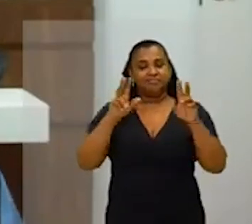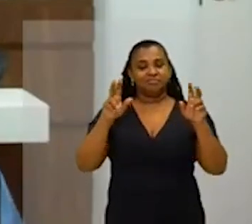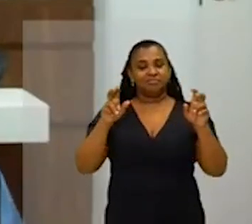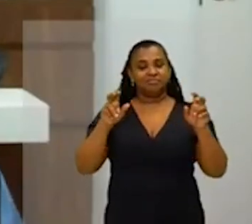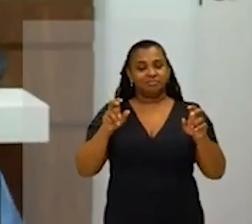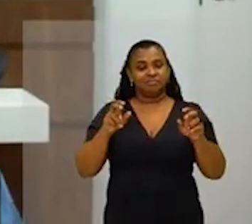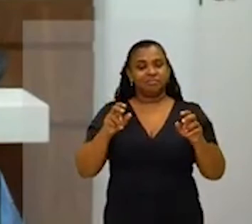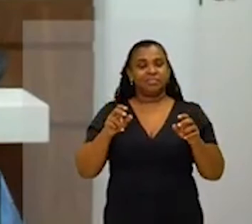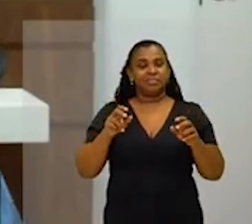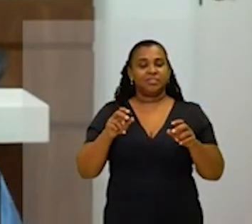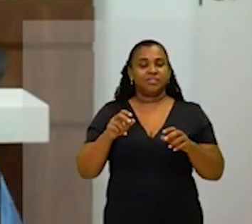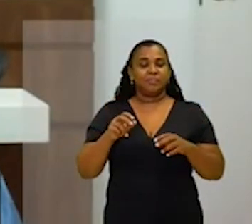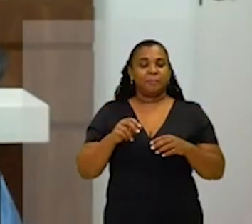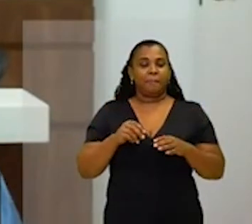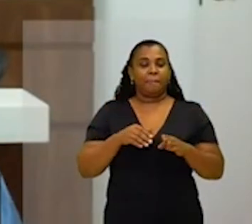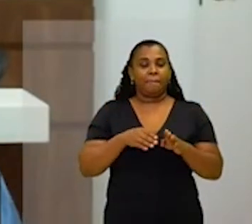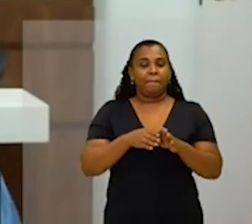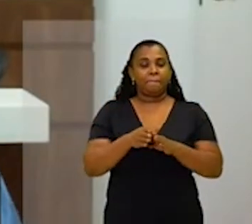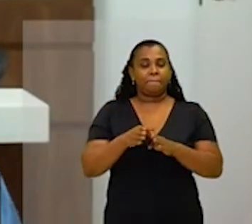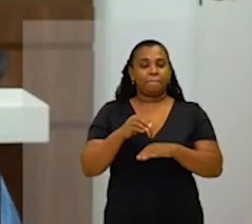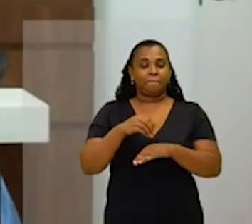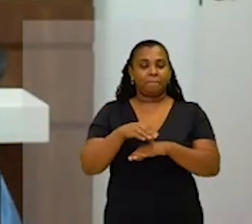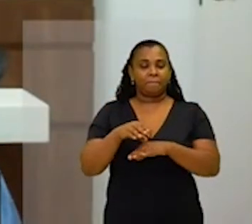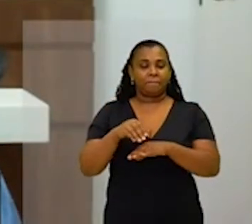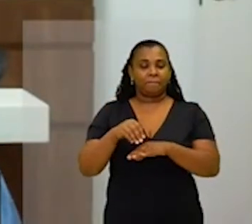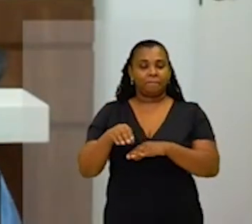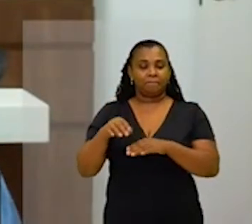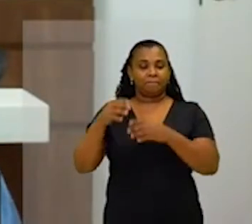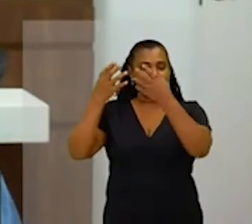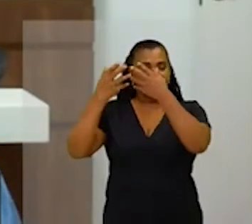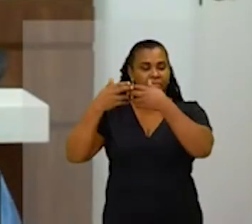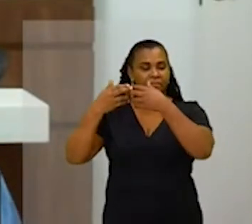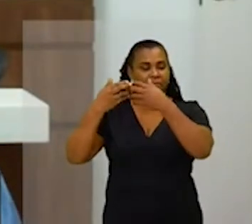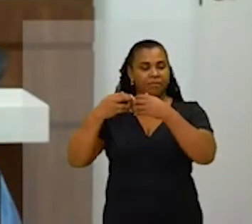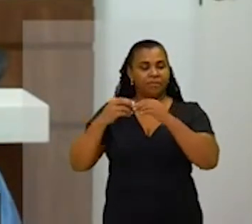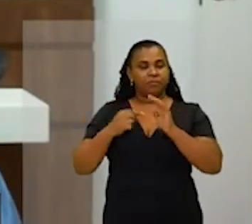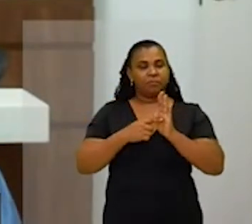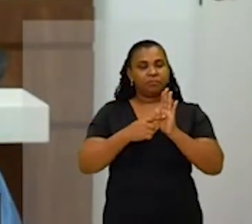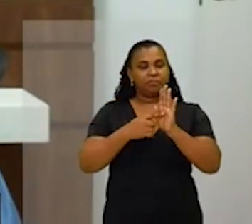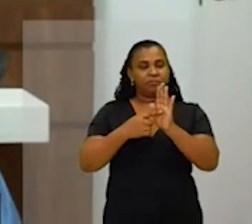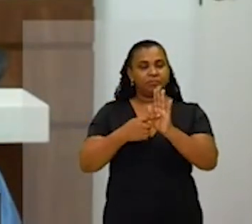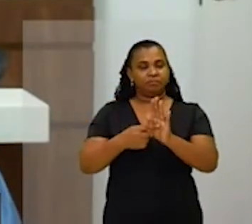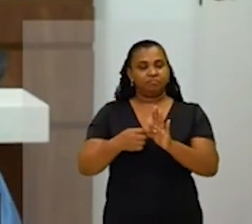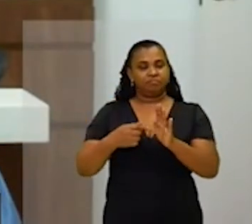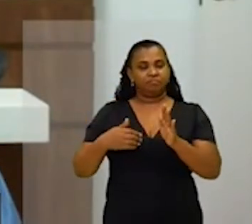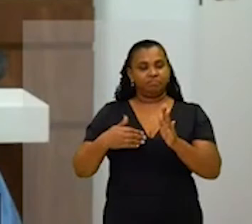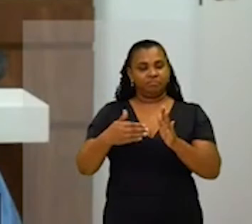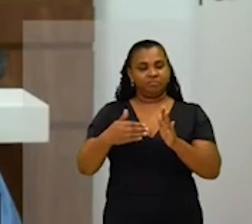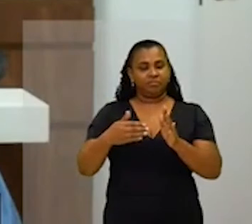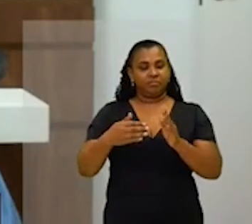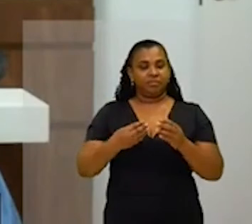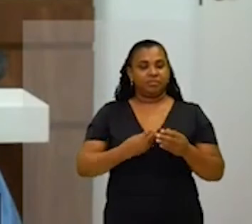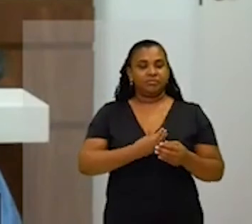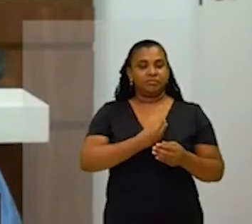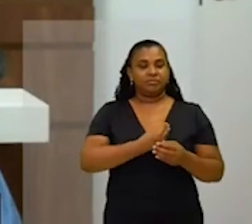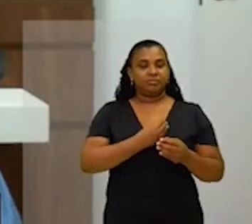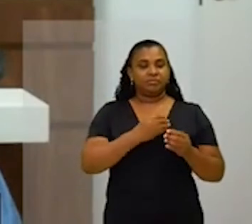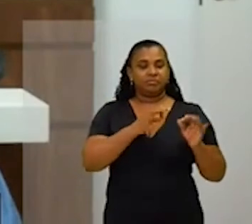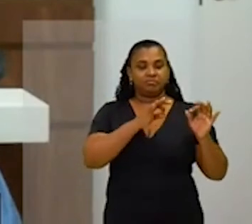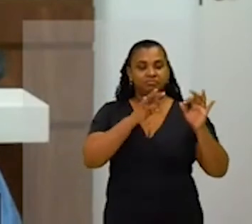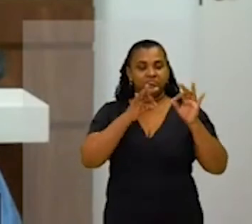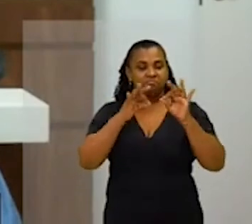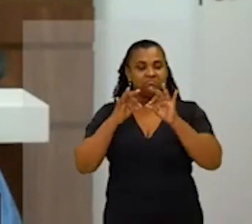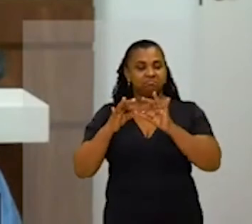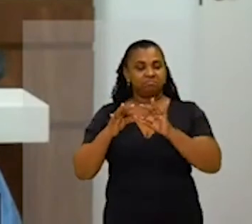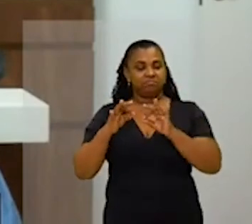que me ocorreu e que eu e você ao longo mesmo da convivência do acompanhamento dos seminários de do